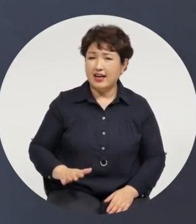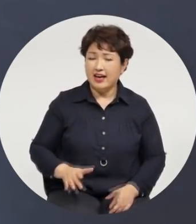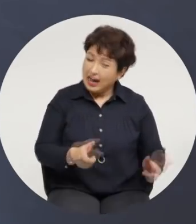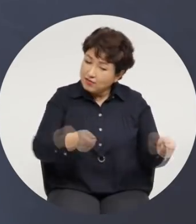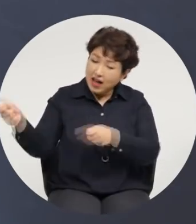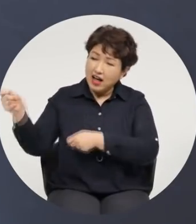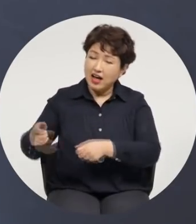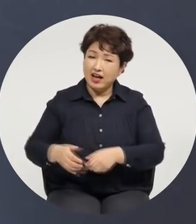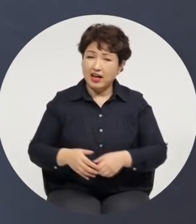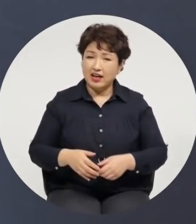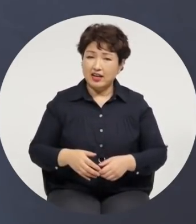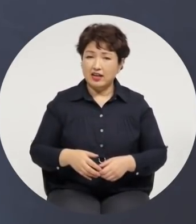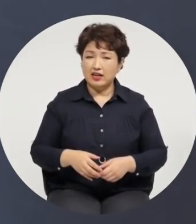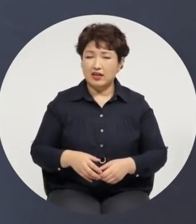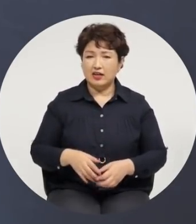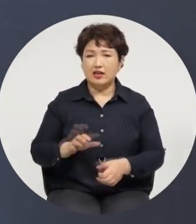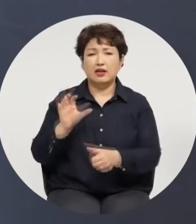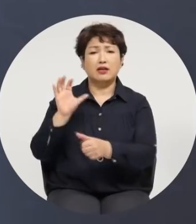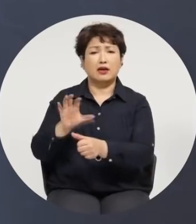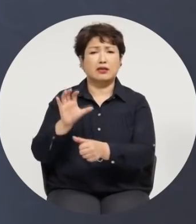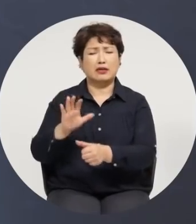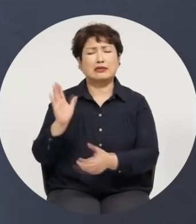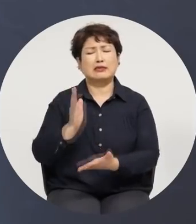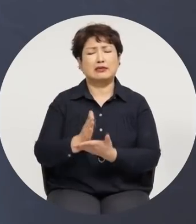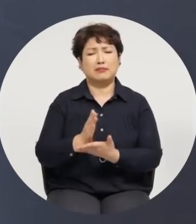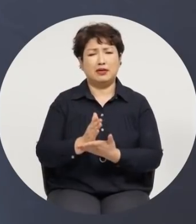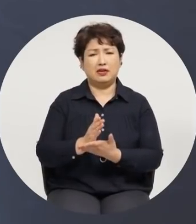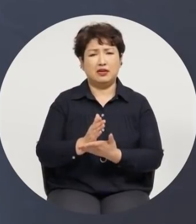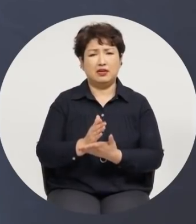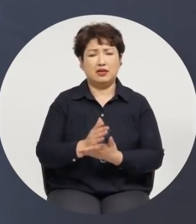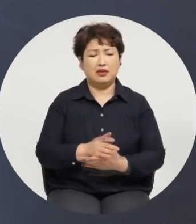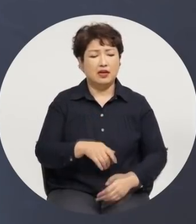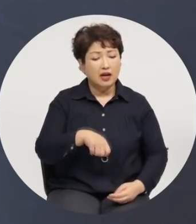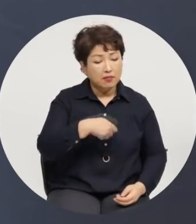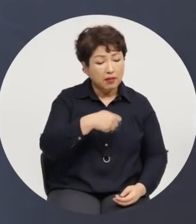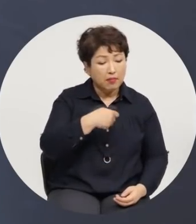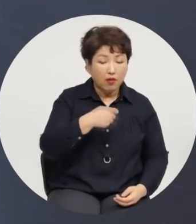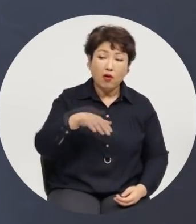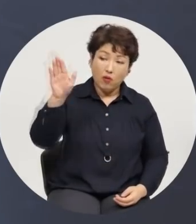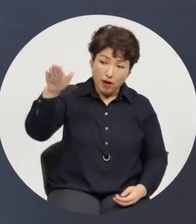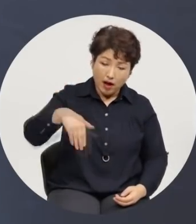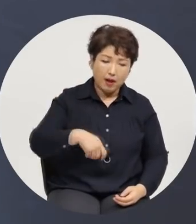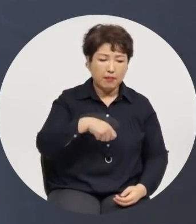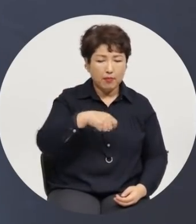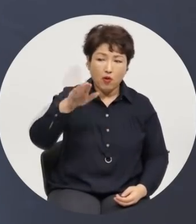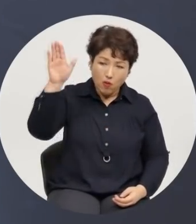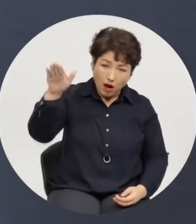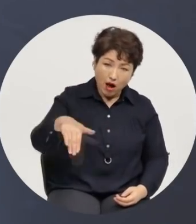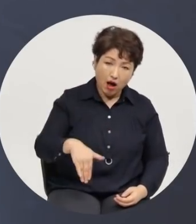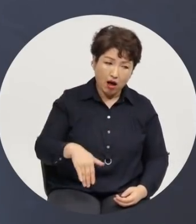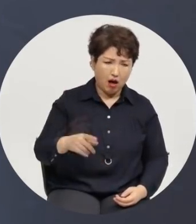"밥 먹어라" 이렇게 얘기하고 "밥을 치울 때가 됐는데" 이렇게 얘기해도 안 오면